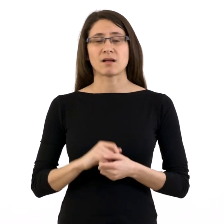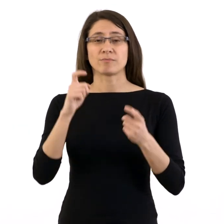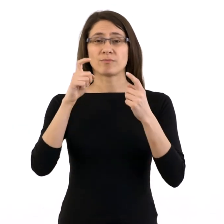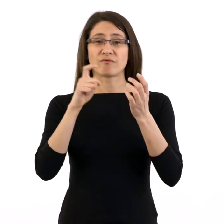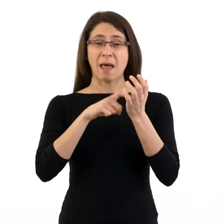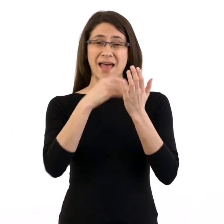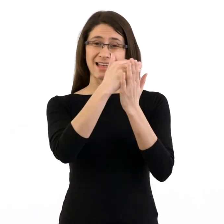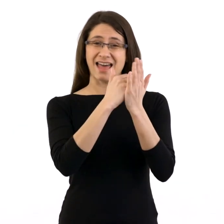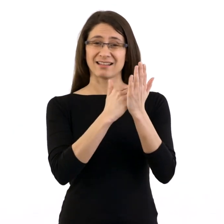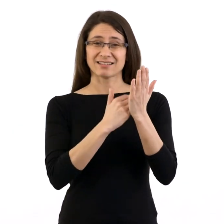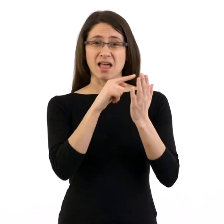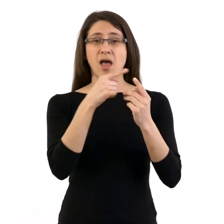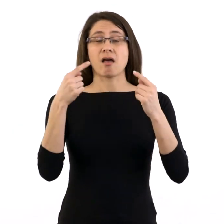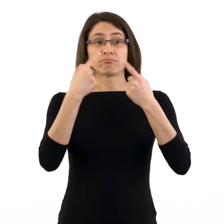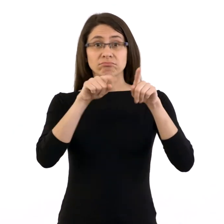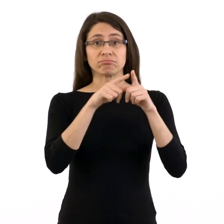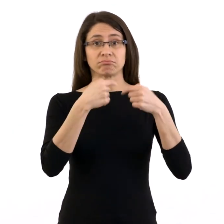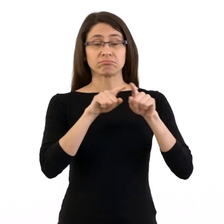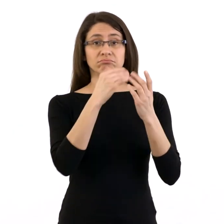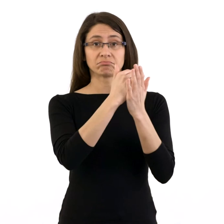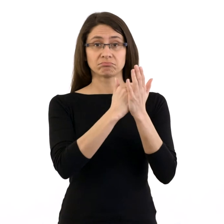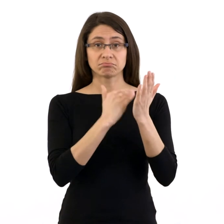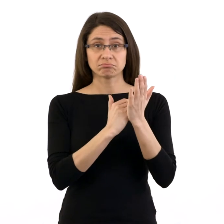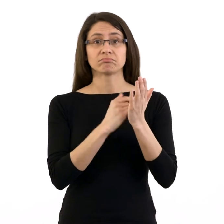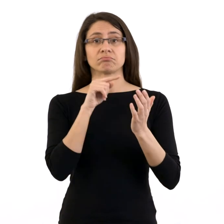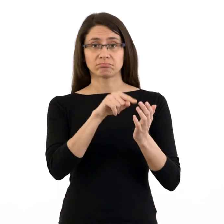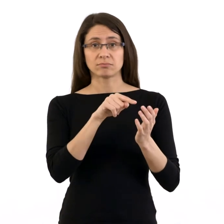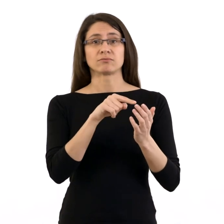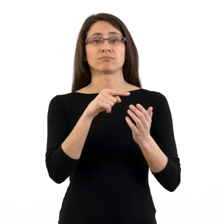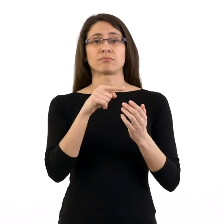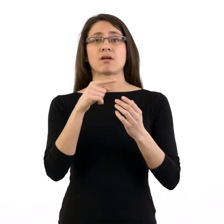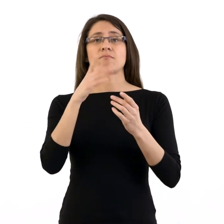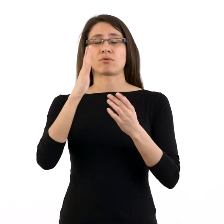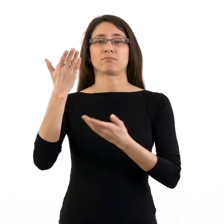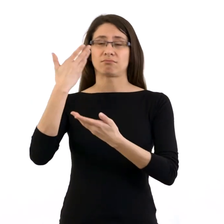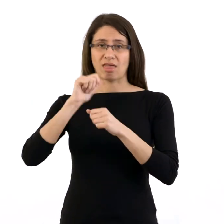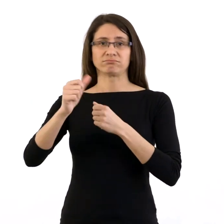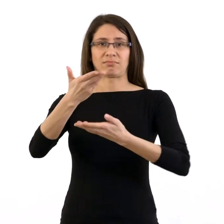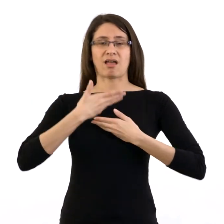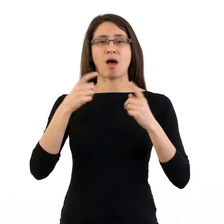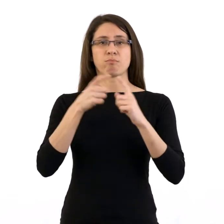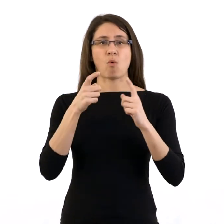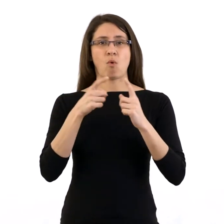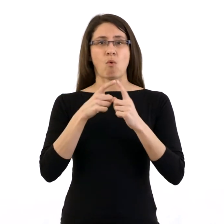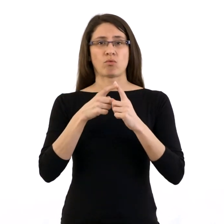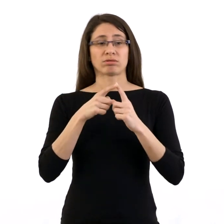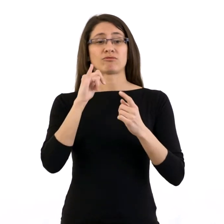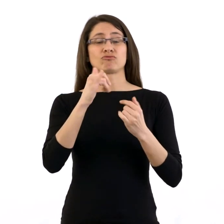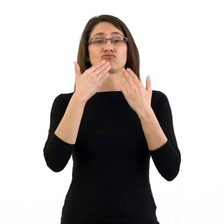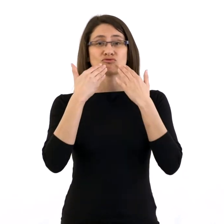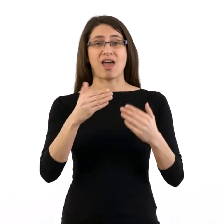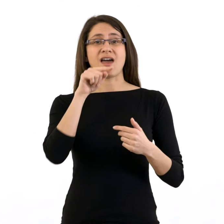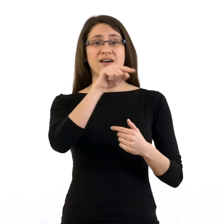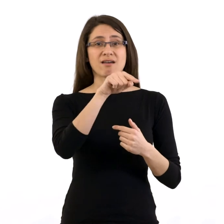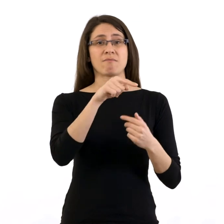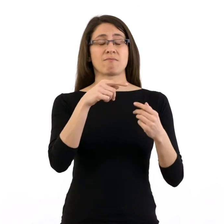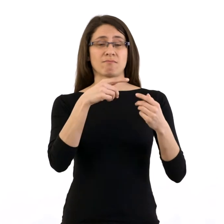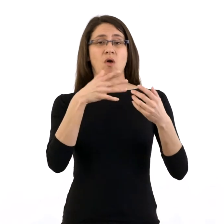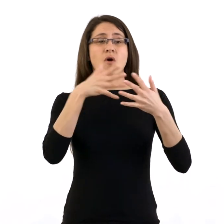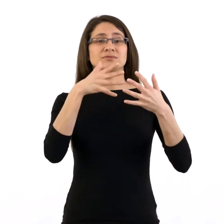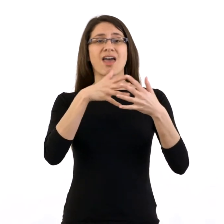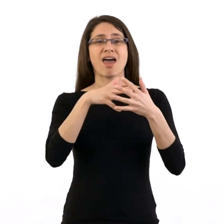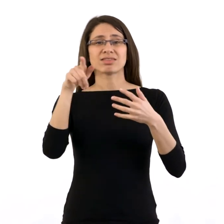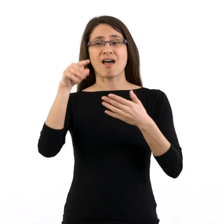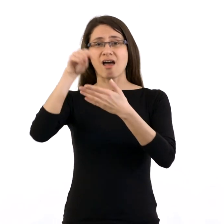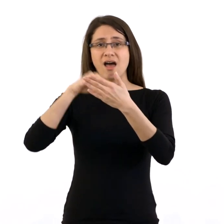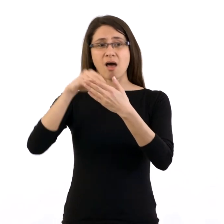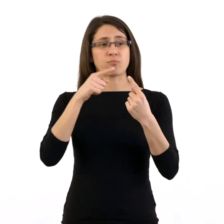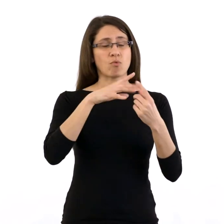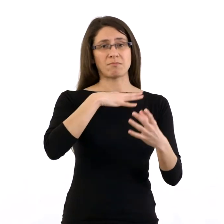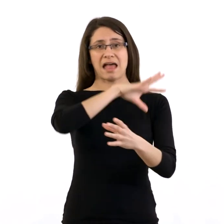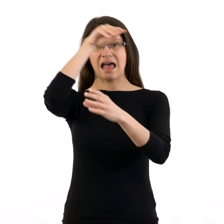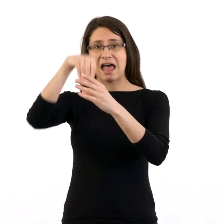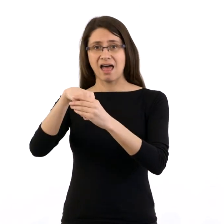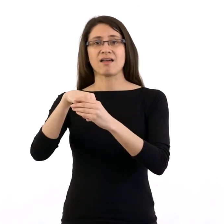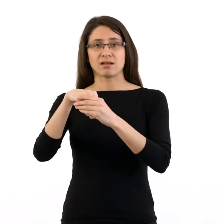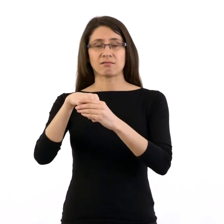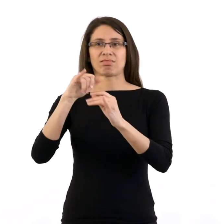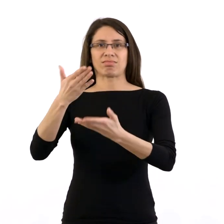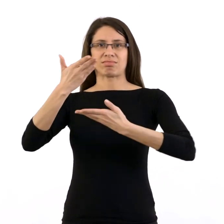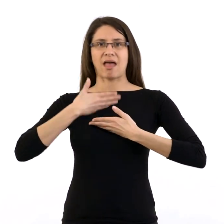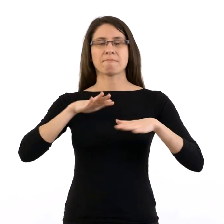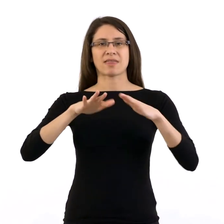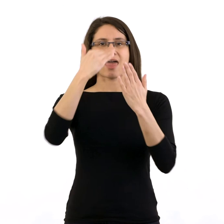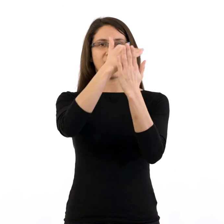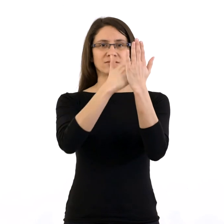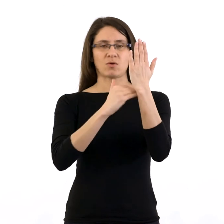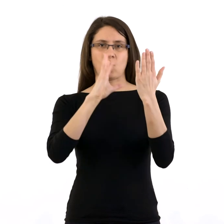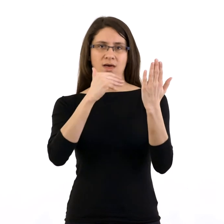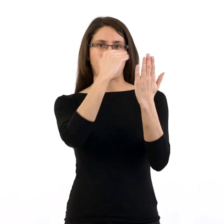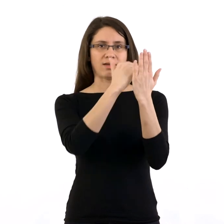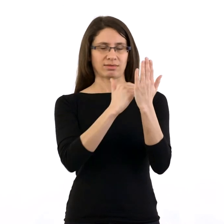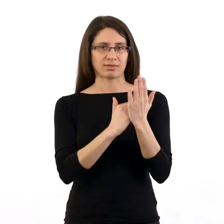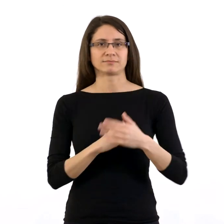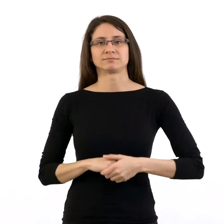Spełnienie kryteriów premiujących skutkuje dodatkowymi punktami podczas oceny merytorycznej, a liczba punktów wpływa na miejsce w rankingu oceny.